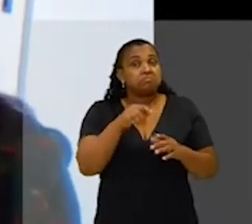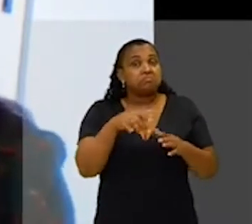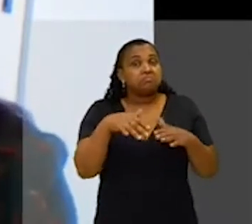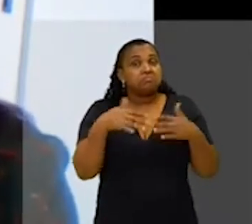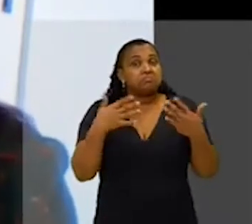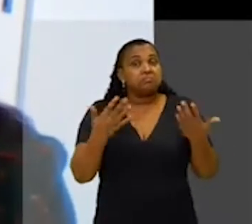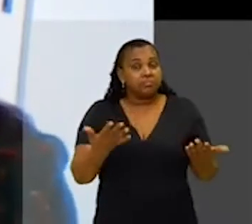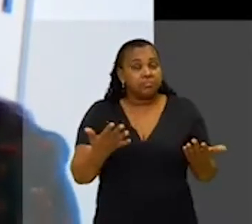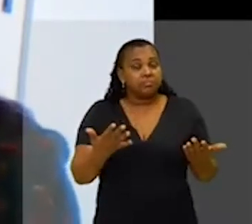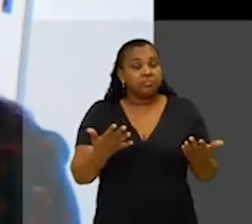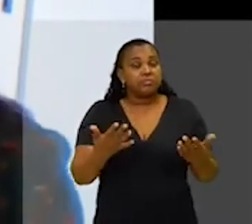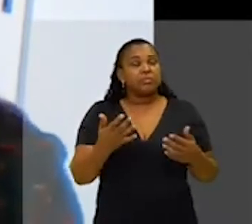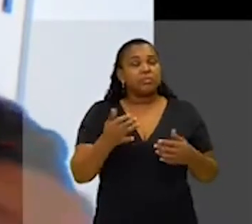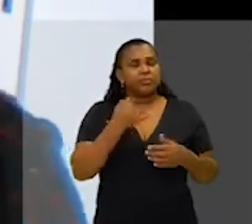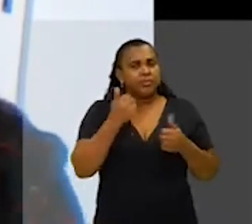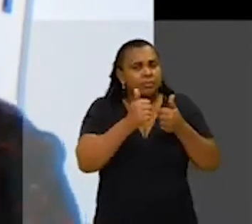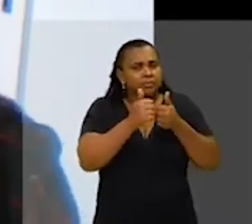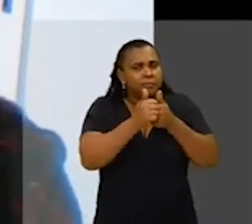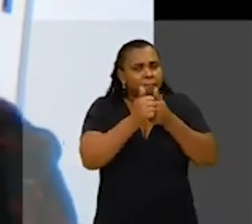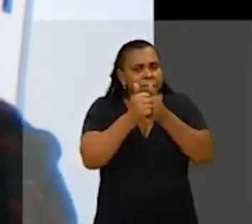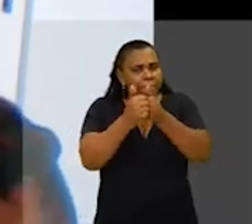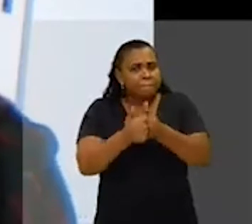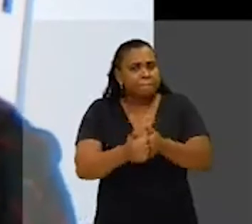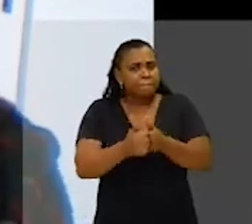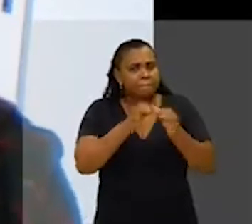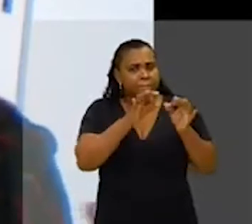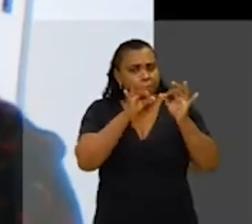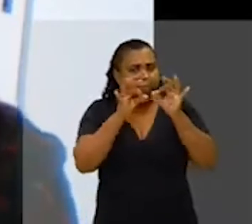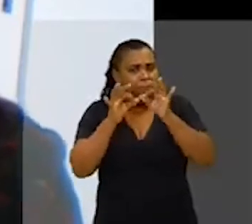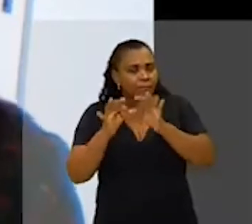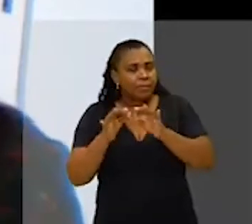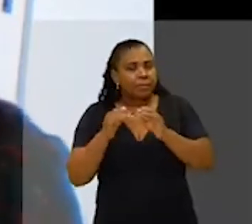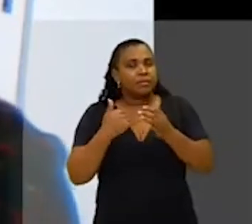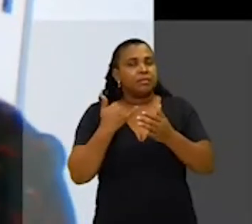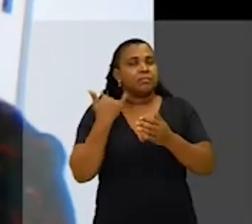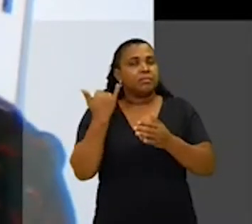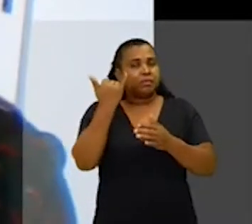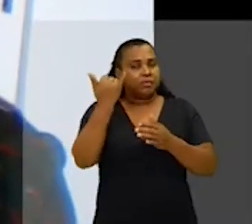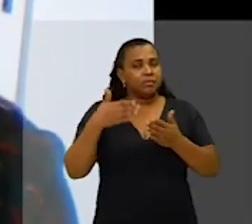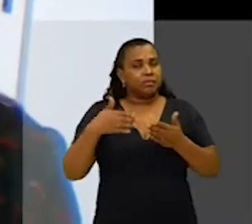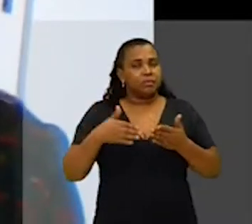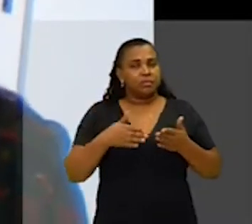muito importante tem geralmente esses caminhos eles acabam sendo apropriado ao longo do tempo